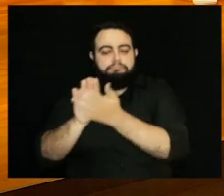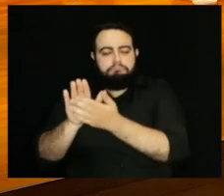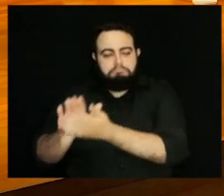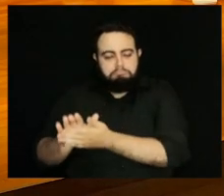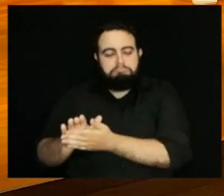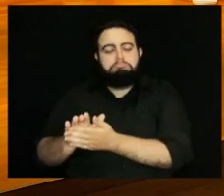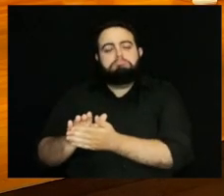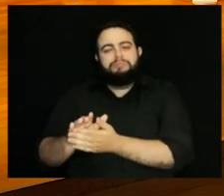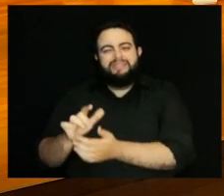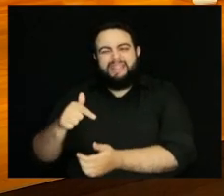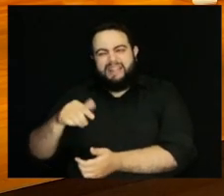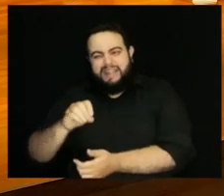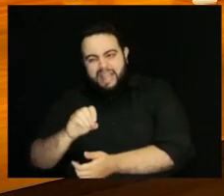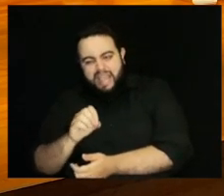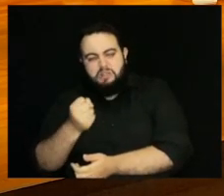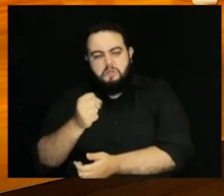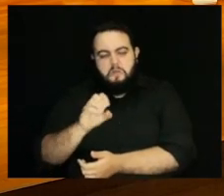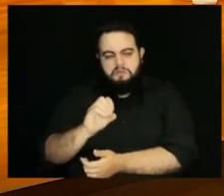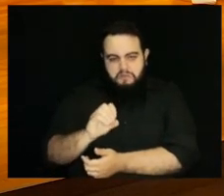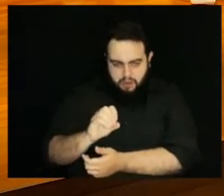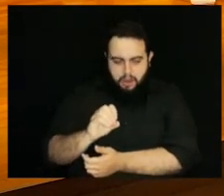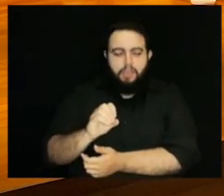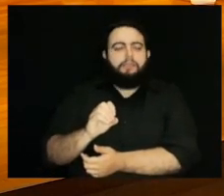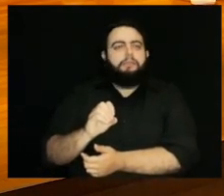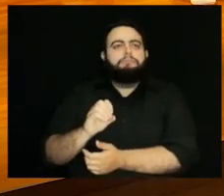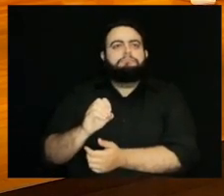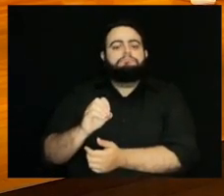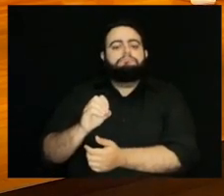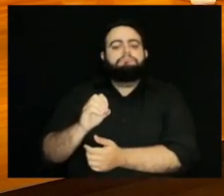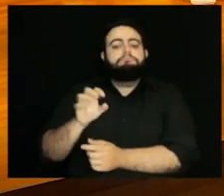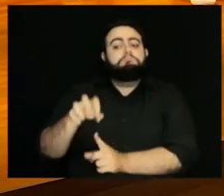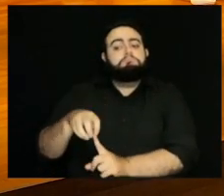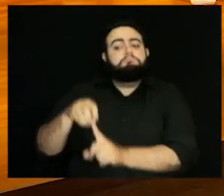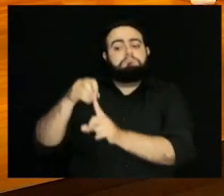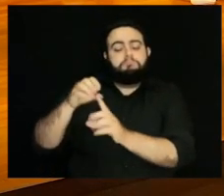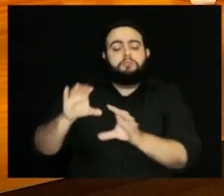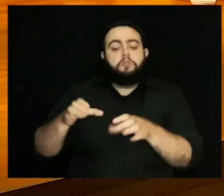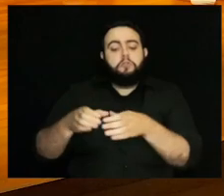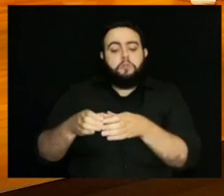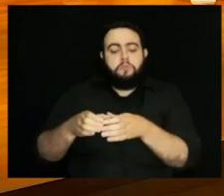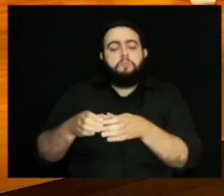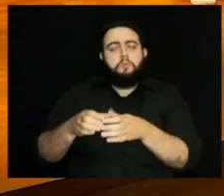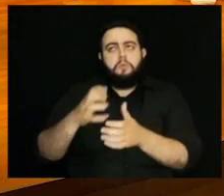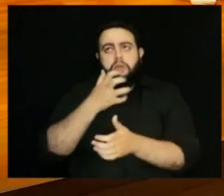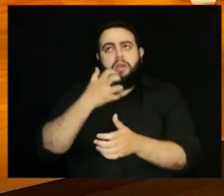Foi um dos mentores do grupo Canto livre. Tem um outro sujeito que só foi gravar um disco no